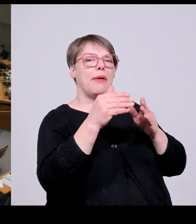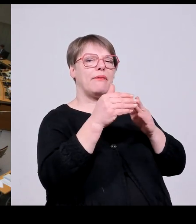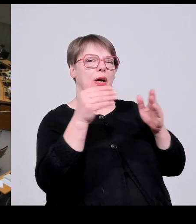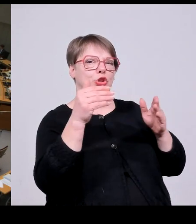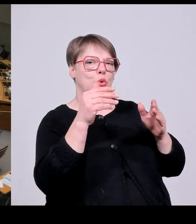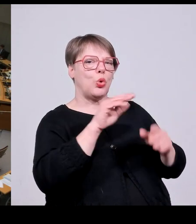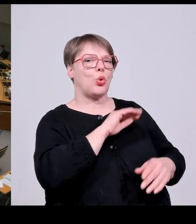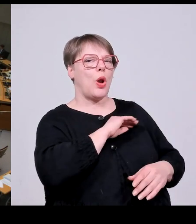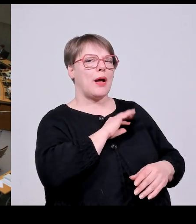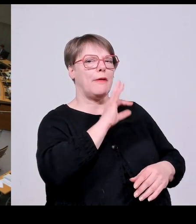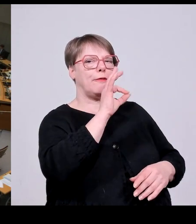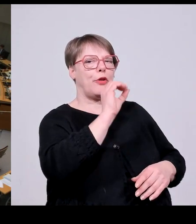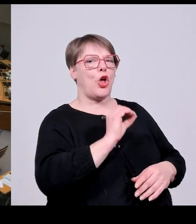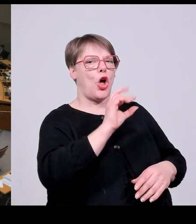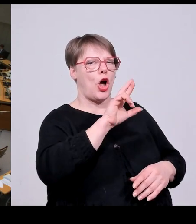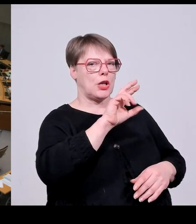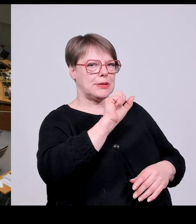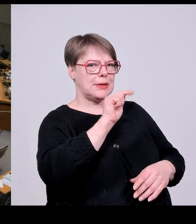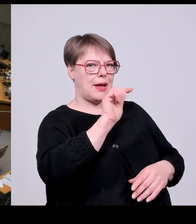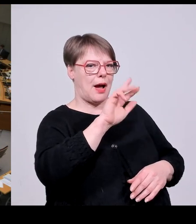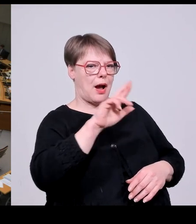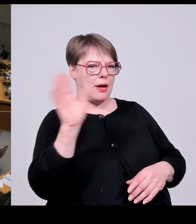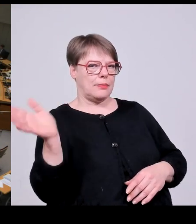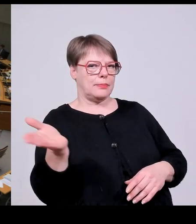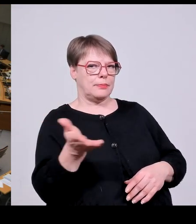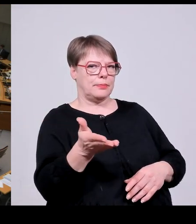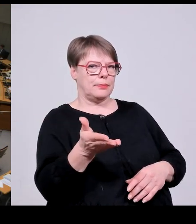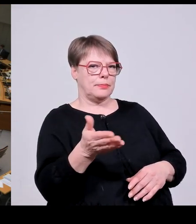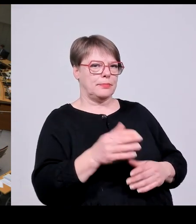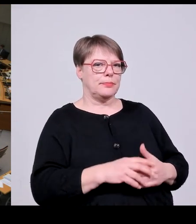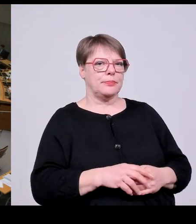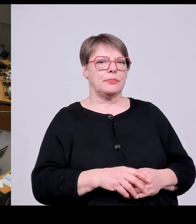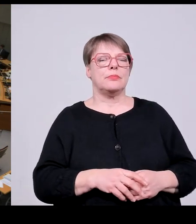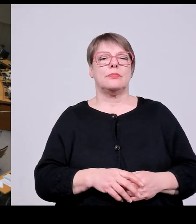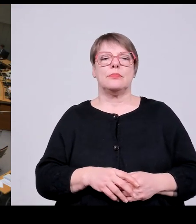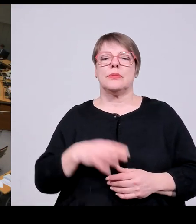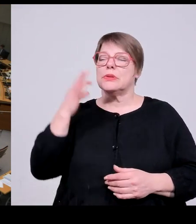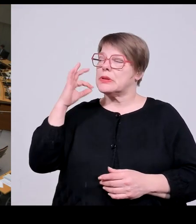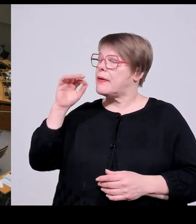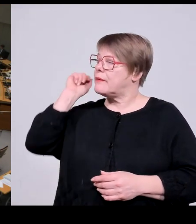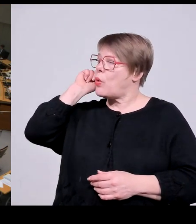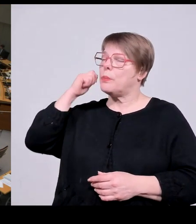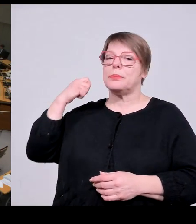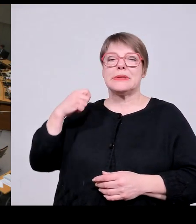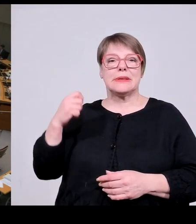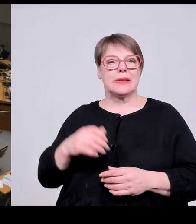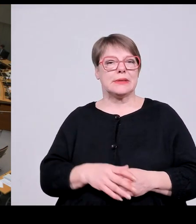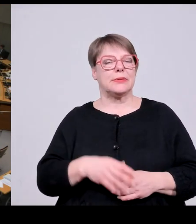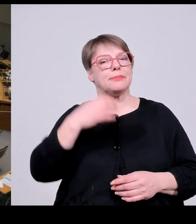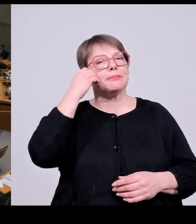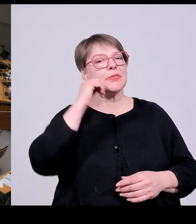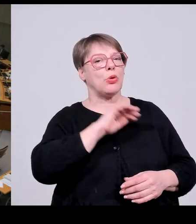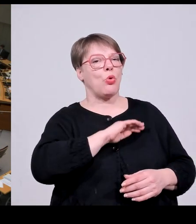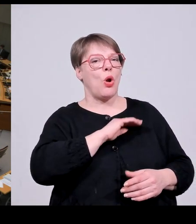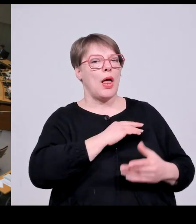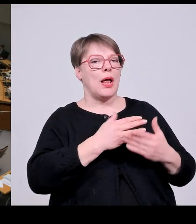den Blücherplatz betrifft. Nicht nur die CDU-Fraktion, auch die FDP Fraktion würde es sehr begrüßen offenbar die Linksfraktion Kolleginnen wieder Schmidt gerade sagt, wenn wir am